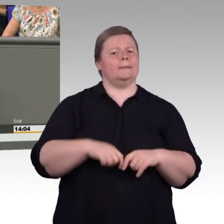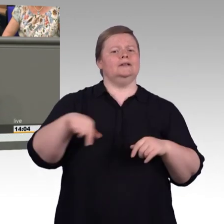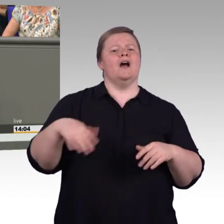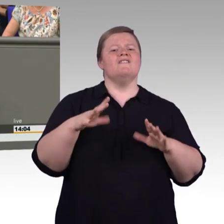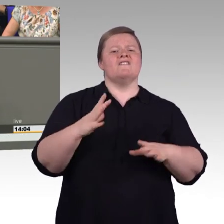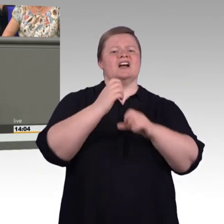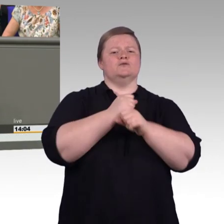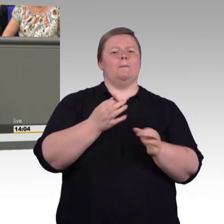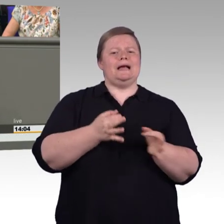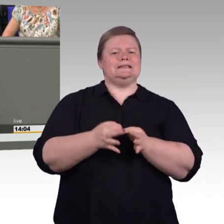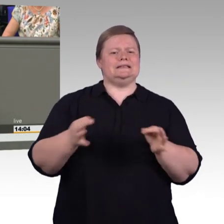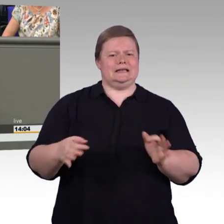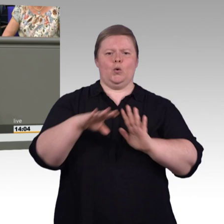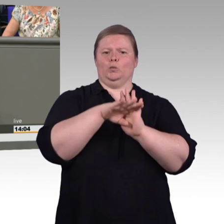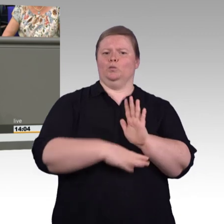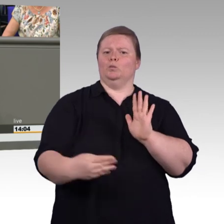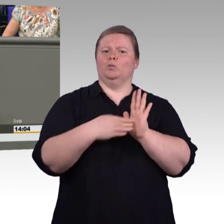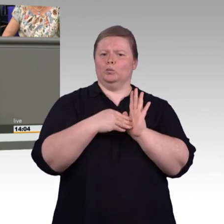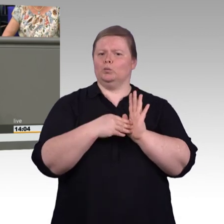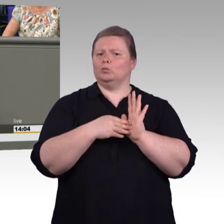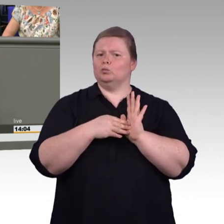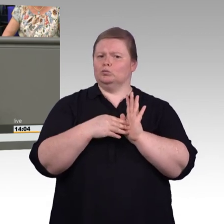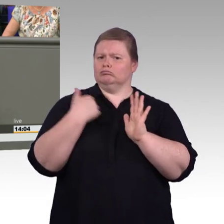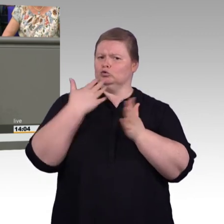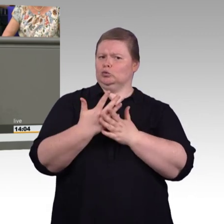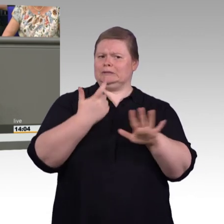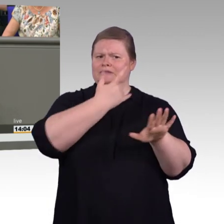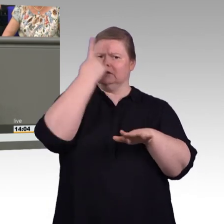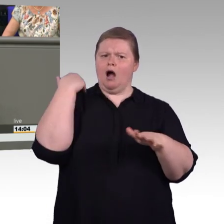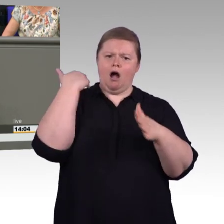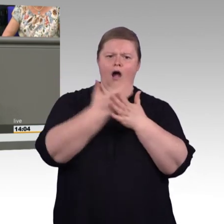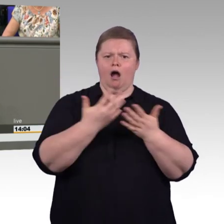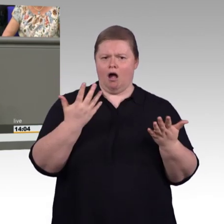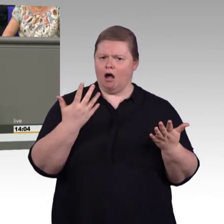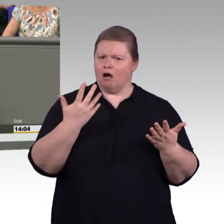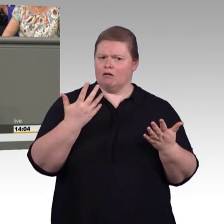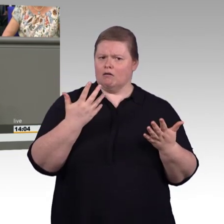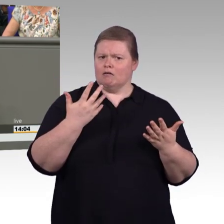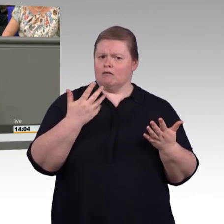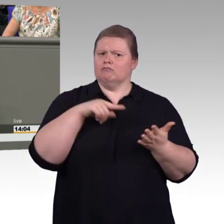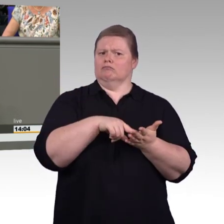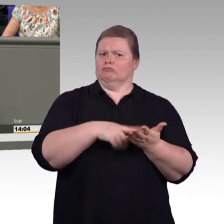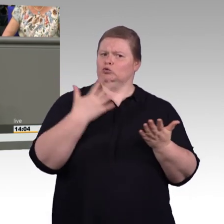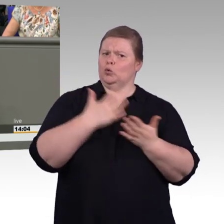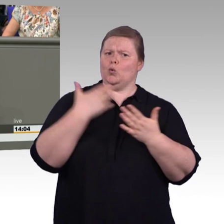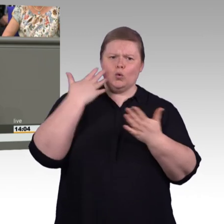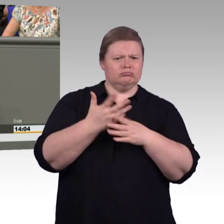die Bund-Länder-Arbeitsgruppe ist jetzt mehrmals erwähnt worden, zu prüfen auf welchem Weg wir eine besondere Formulierung